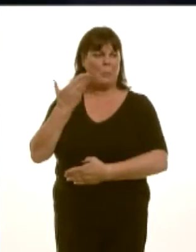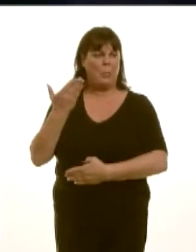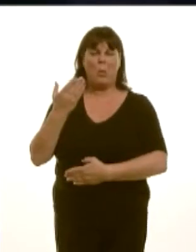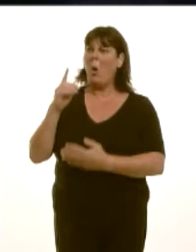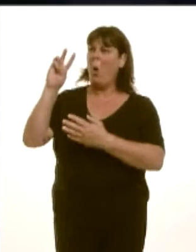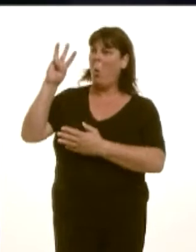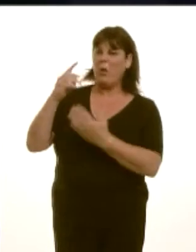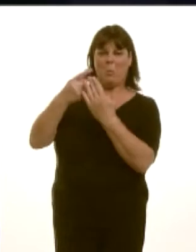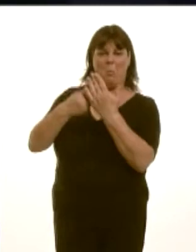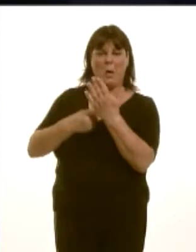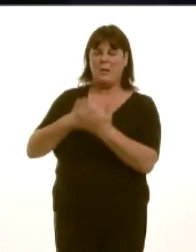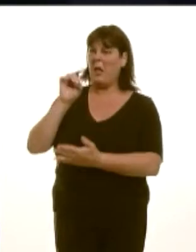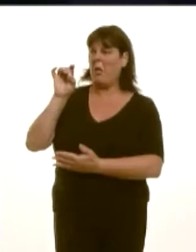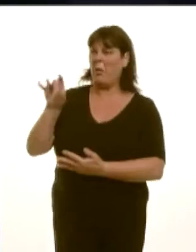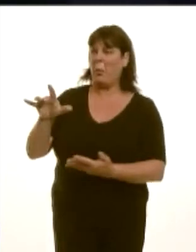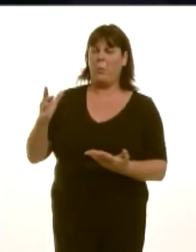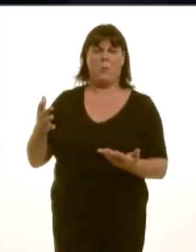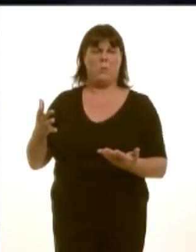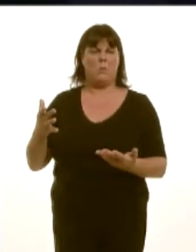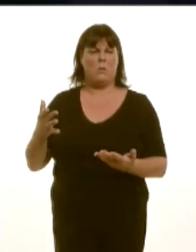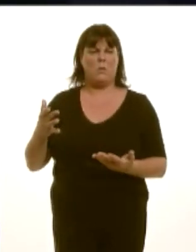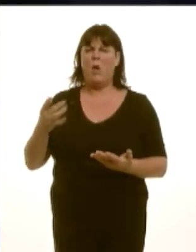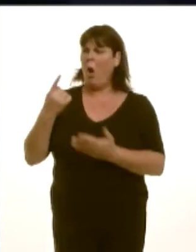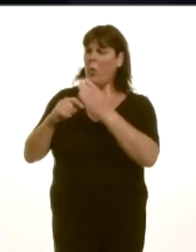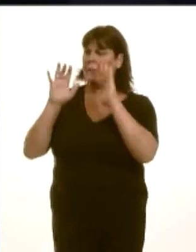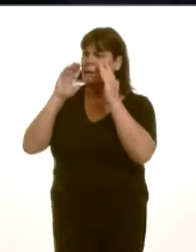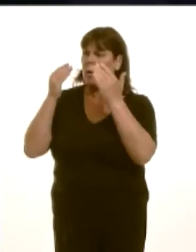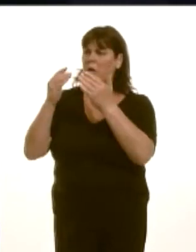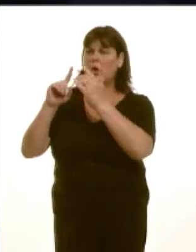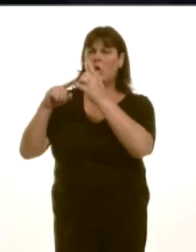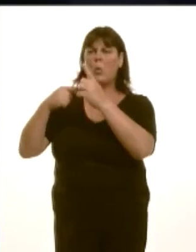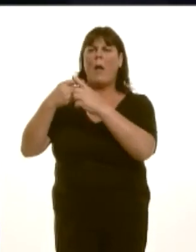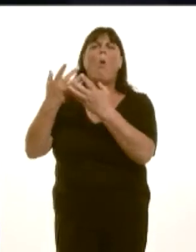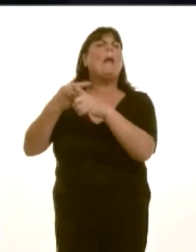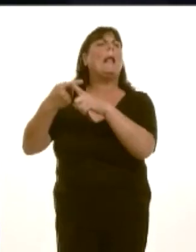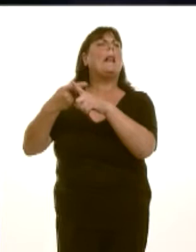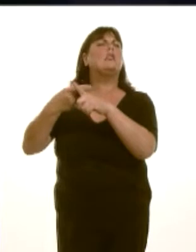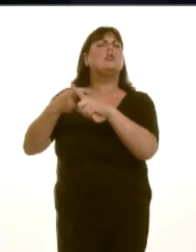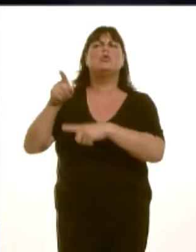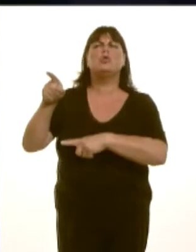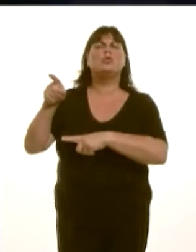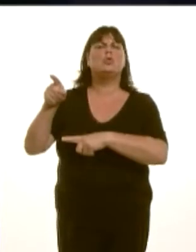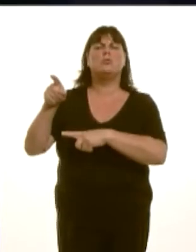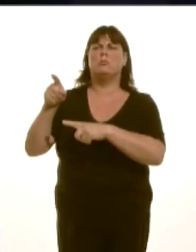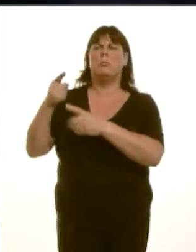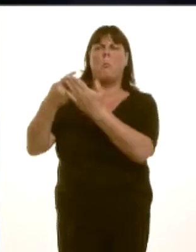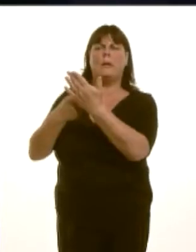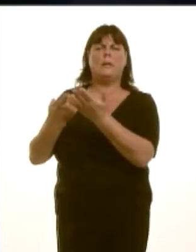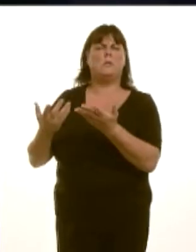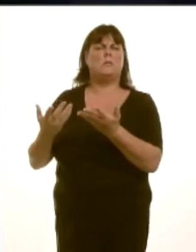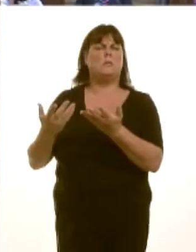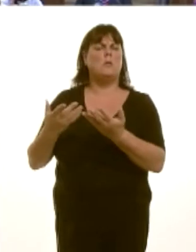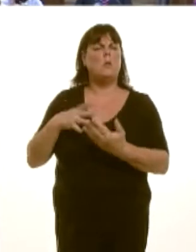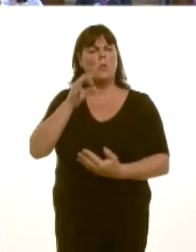Felly, a ydych yn barod i edrych ar y sefyllfa hon wrth ystyried yr holl newidiadau a’r